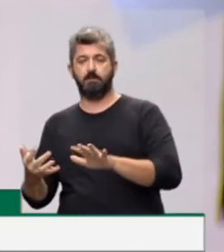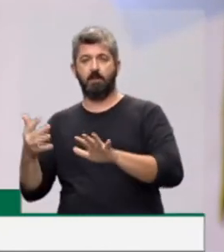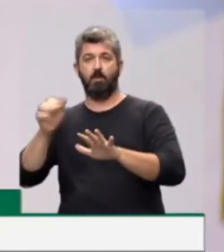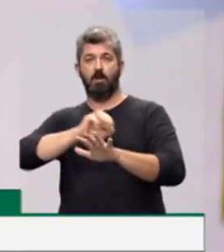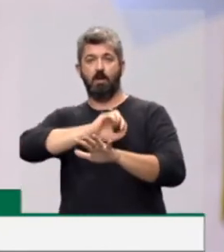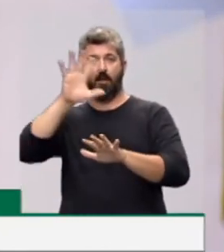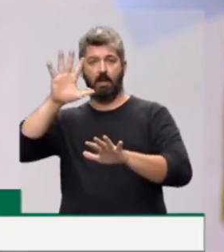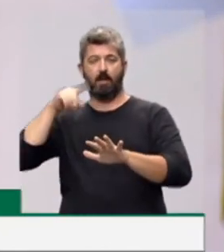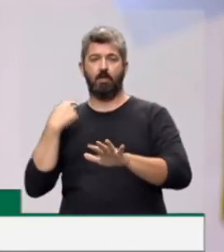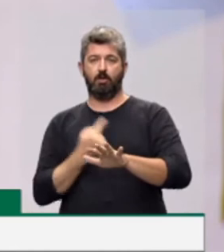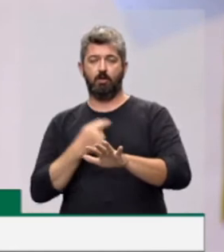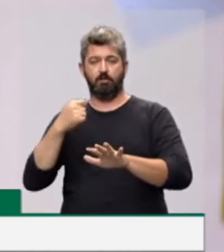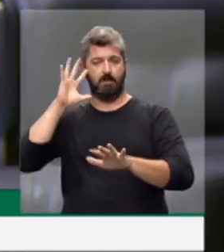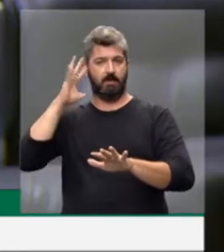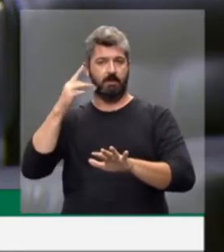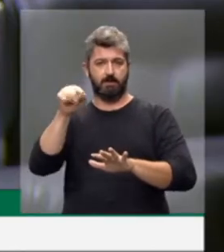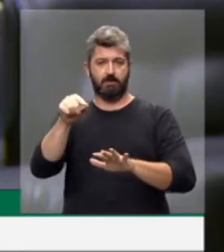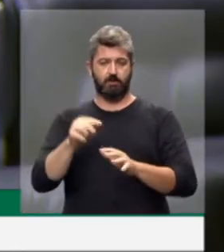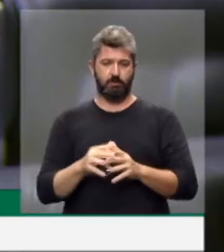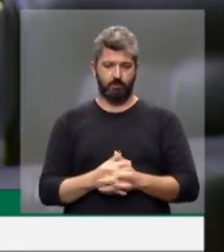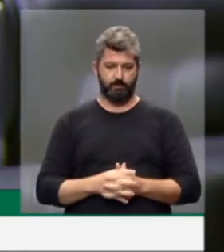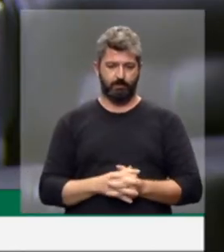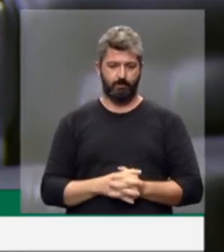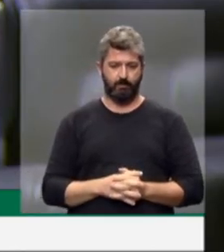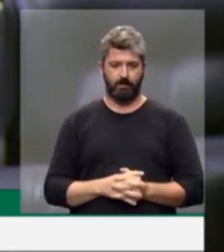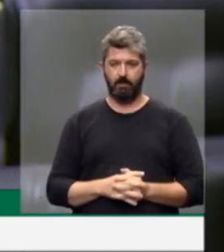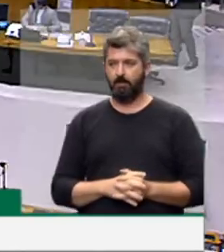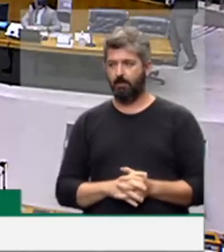ESSE DEBATE NO MOMENTO OPORTUNO, PORQUE HÁ UMA REGRA DE TRANSIÇÃO CLARA, RAZÃO PELA QUAL NÓS DEVEMOS